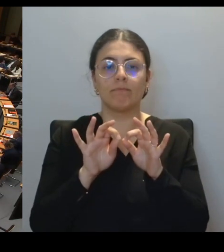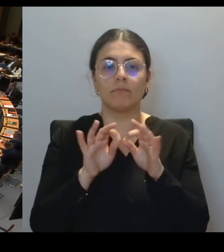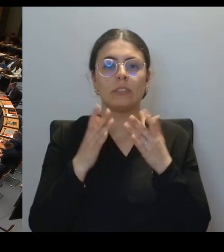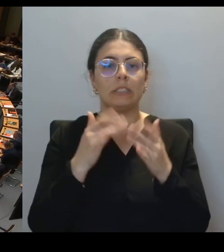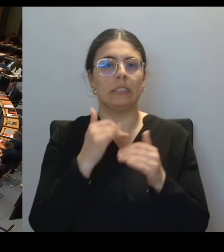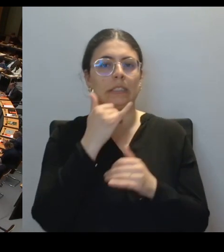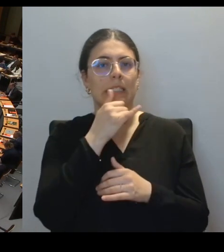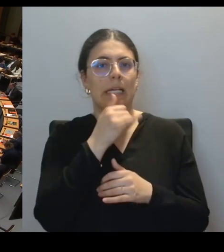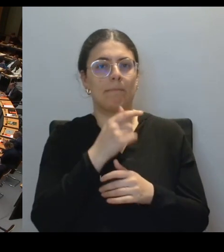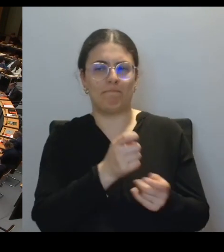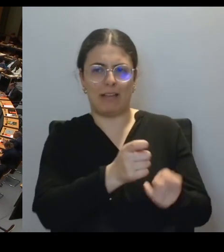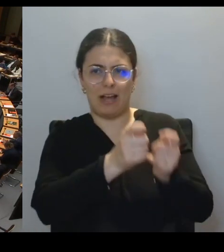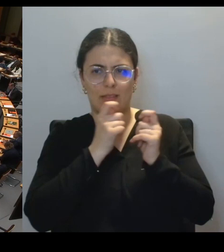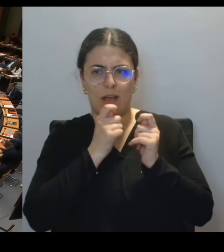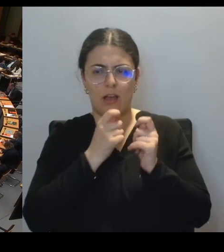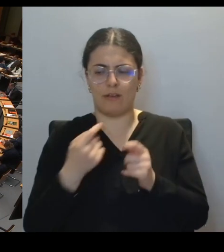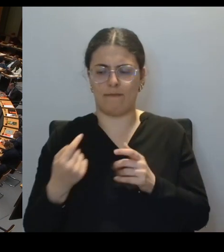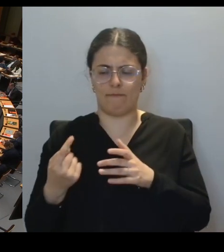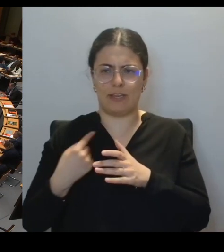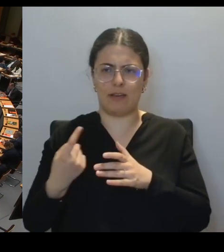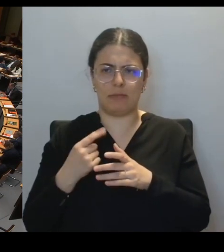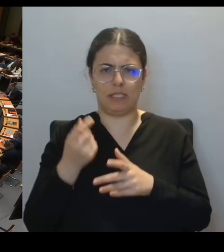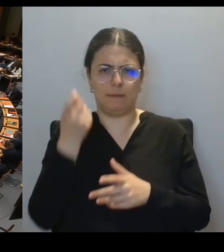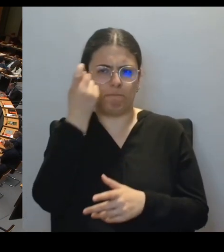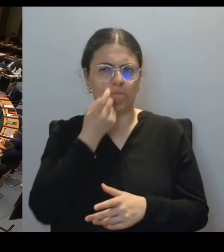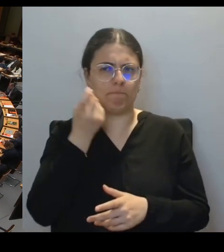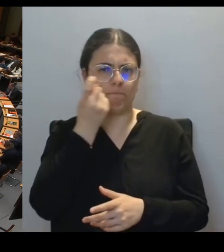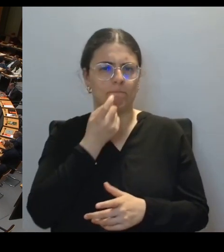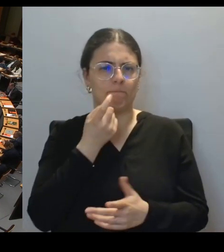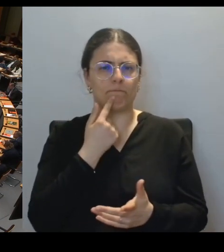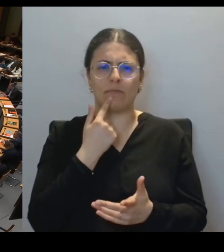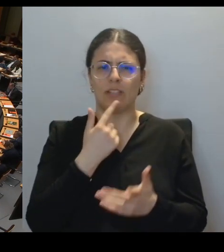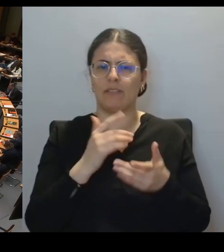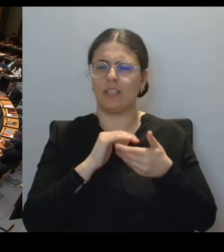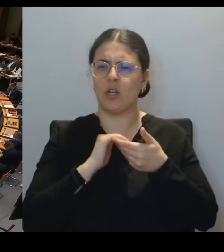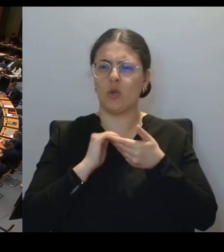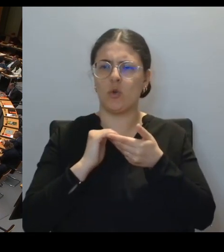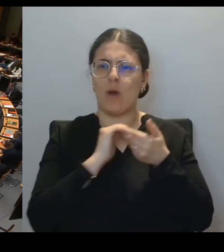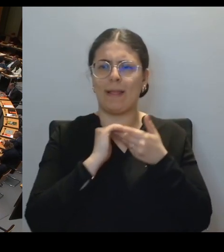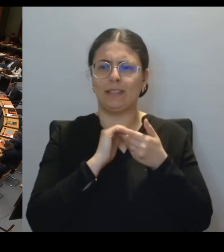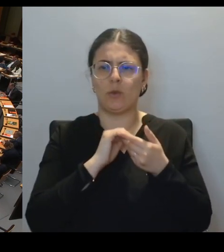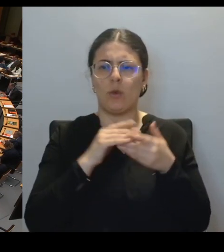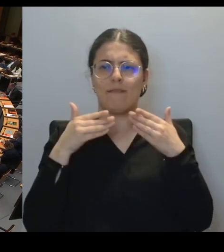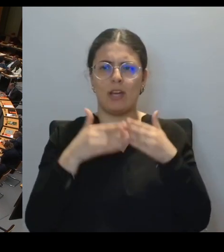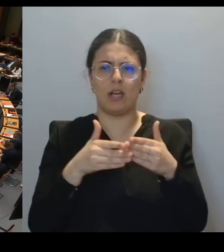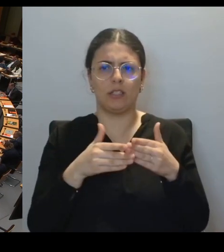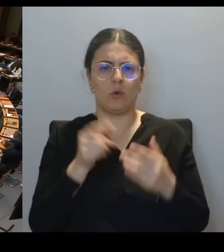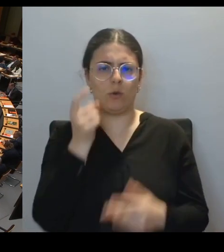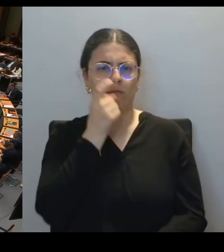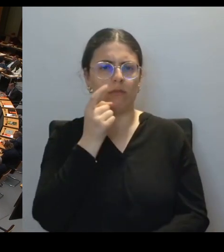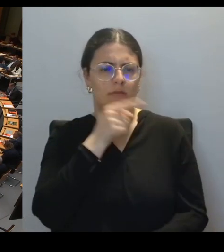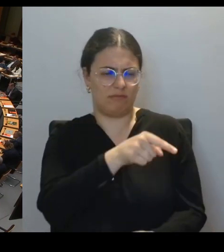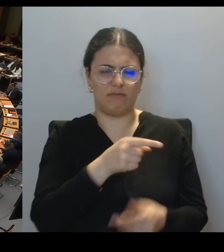Antrag der Koalitionsfraktionen. Er ist so wenig qualifiziert, dass man kaum weiß, wie man ihn bewerten soll.